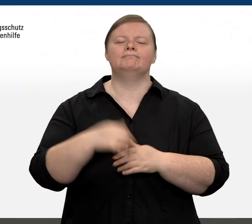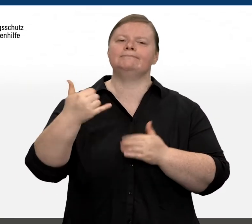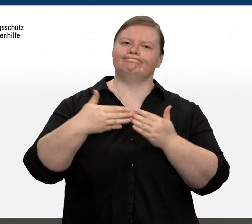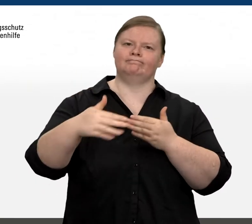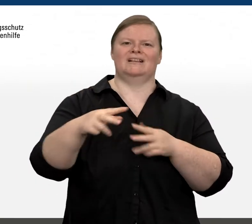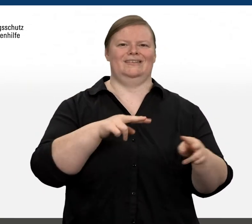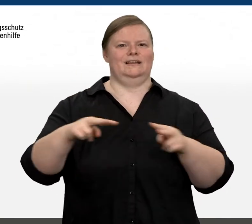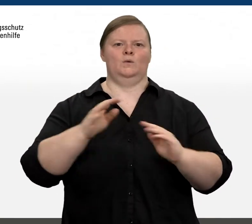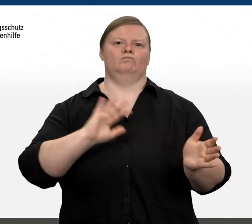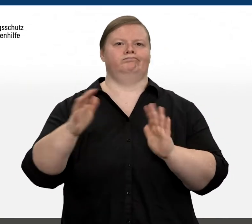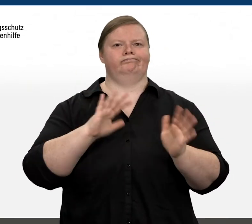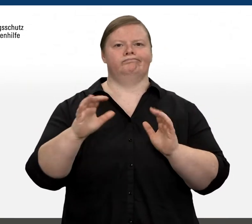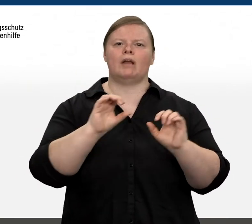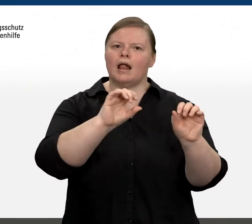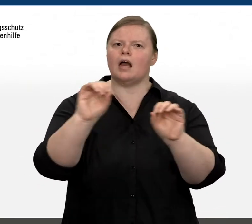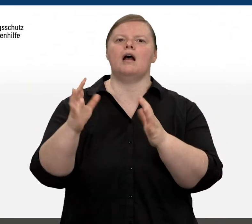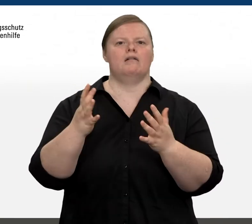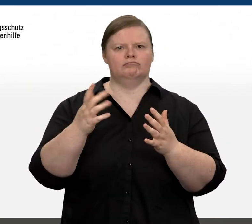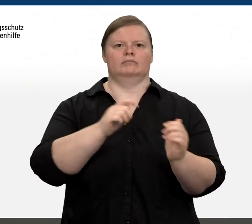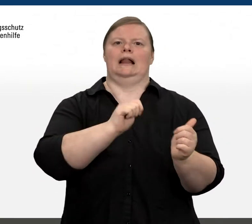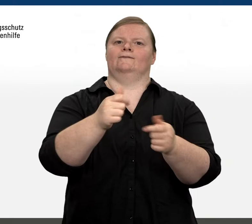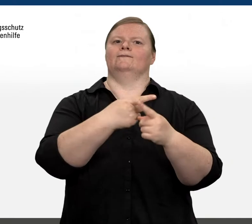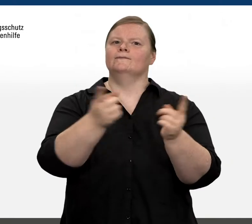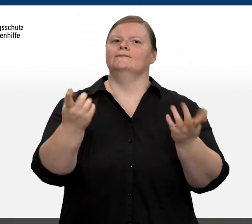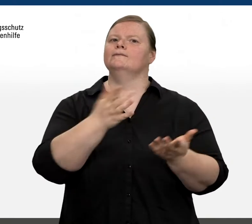Diese Gebärdensprachvideos sollen Ihnen helfen,